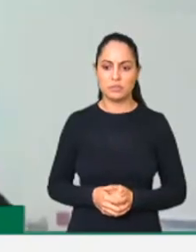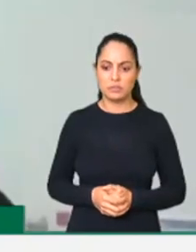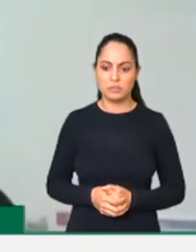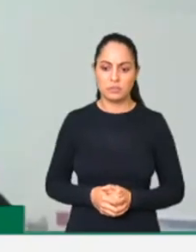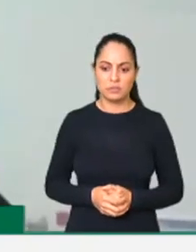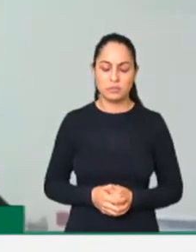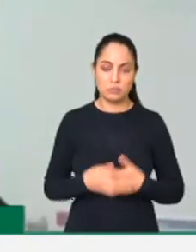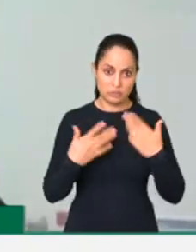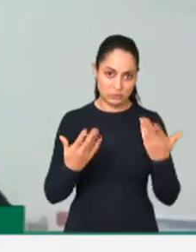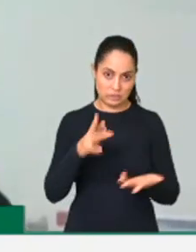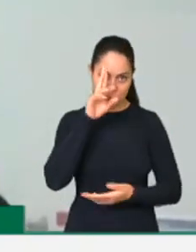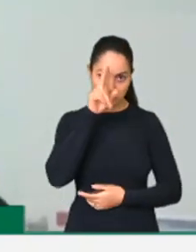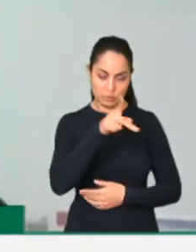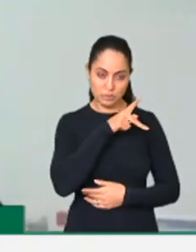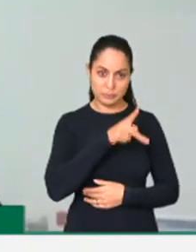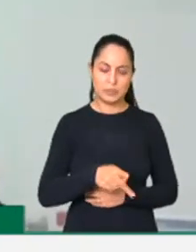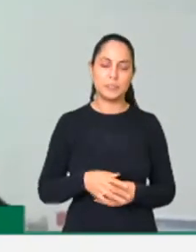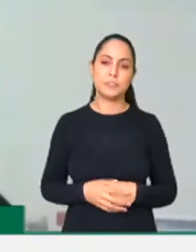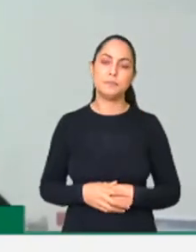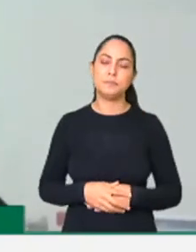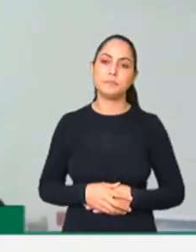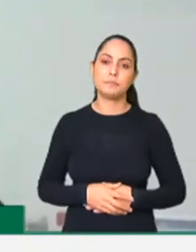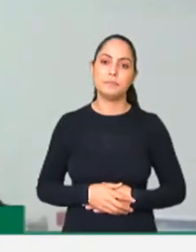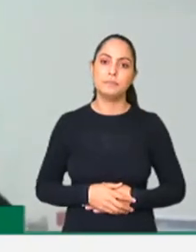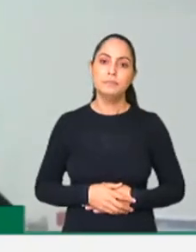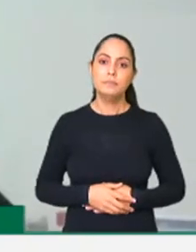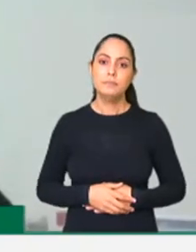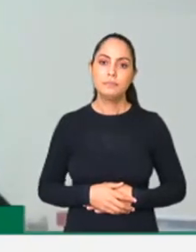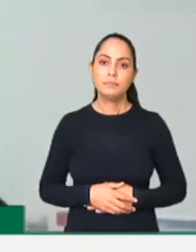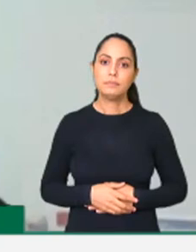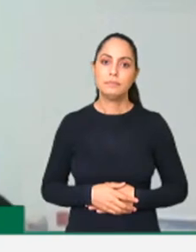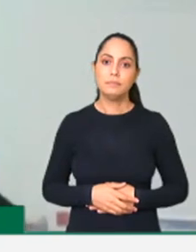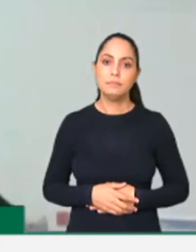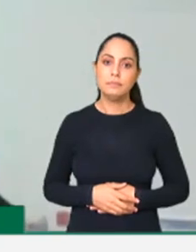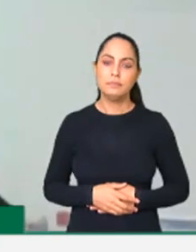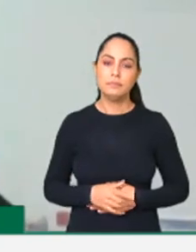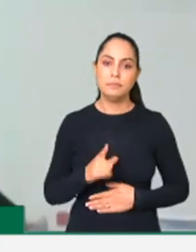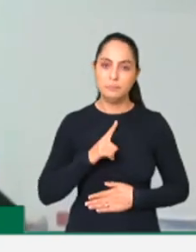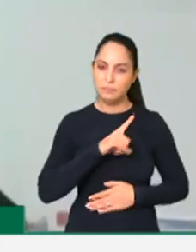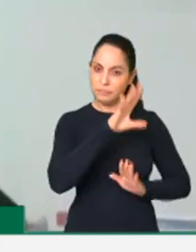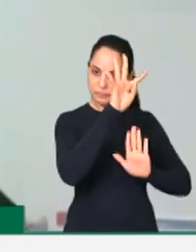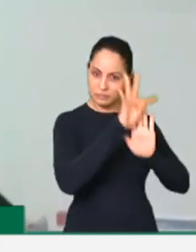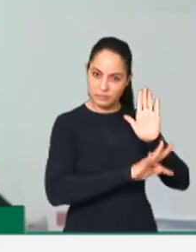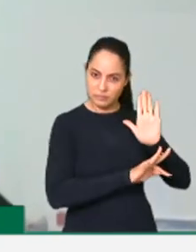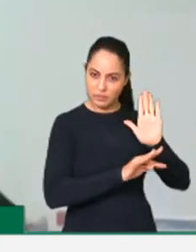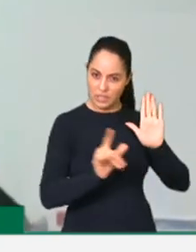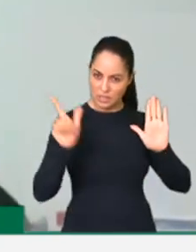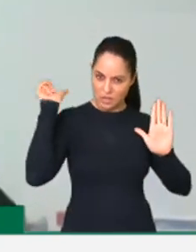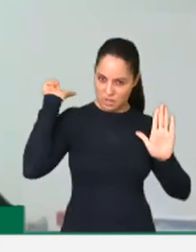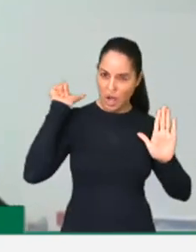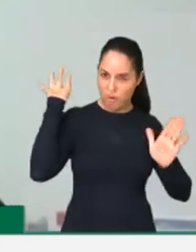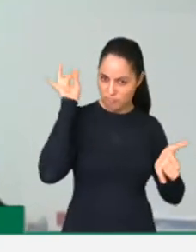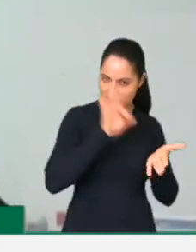A FAVOR DE... RESOLVER ESSA SITUAÇÃO DA CRISE DA PANDEMIA MAS, NO ENTANTO, NÃO É ISSO QUE ESTÁ SENDO COLOCADO. FUNDO DE